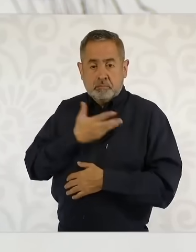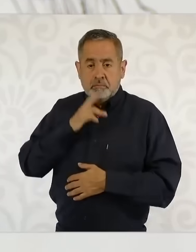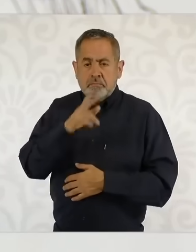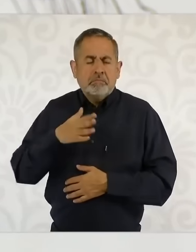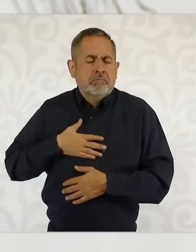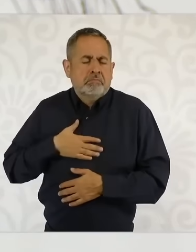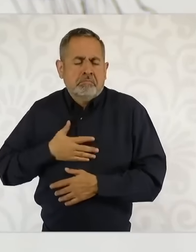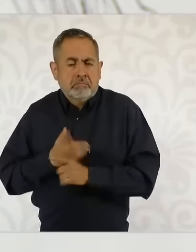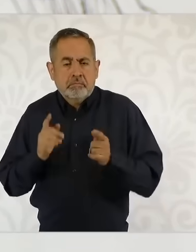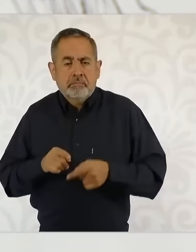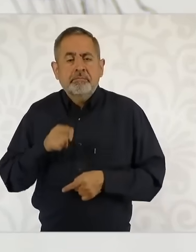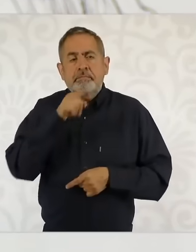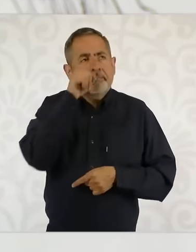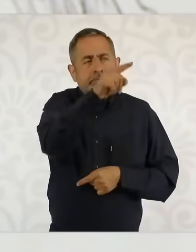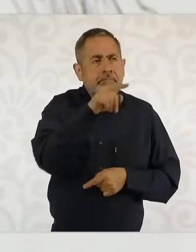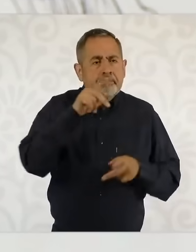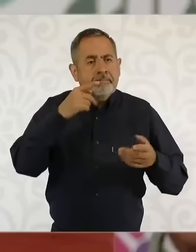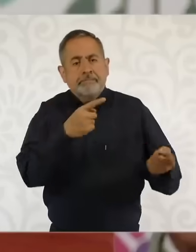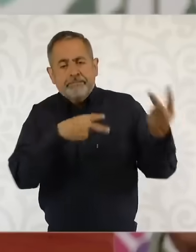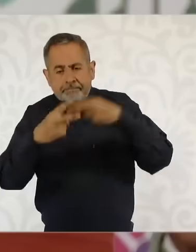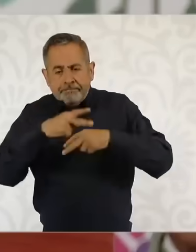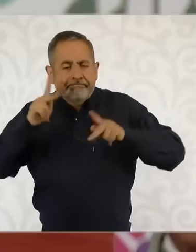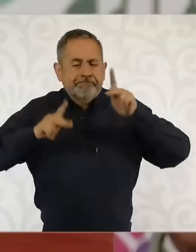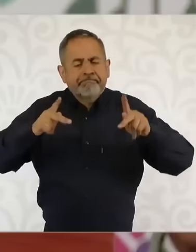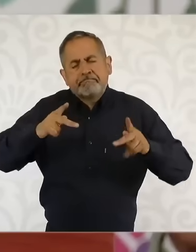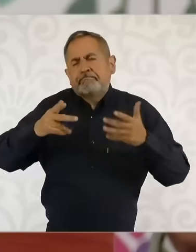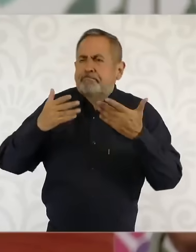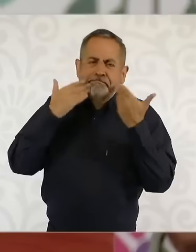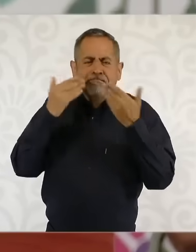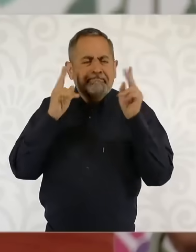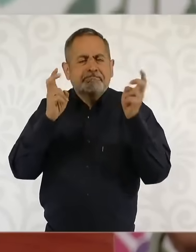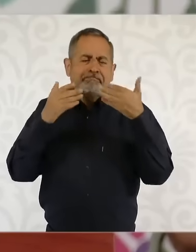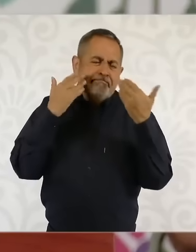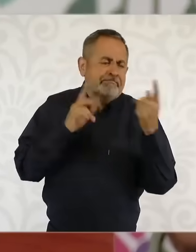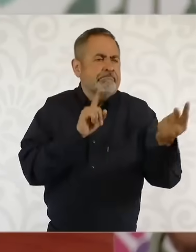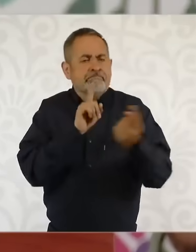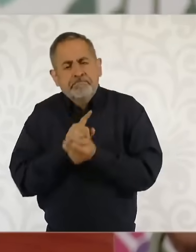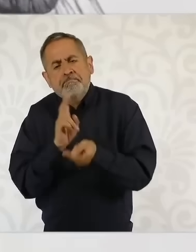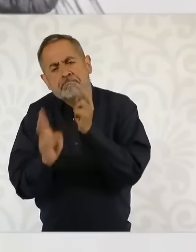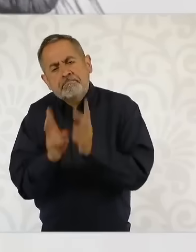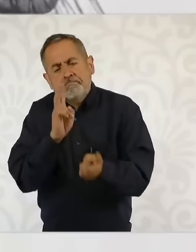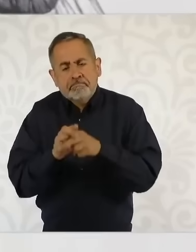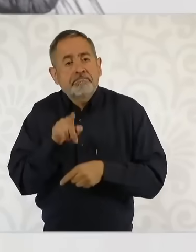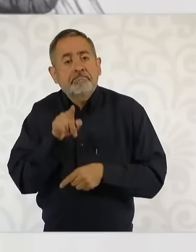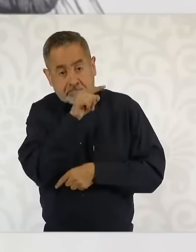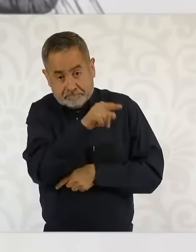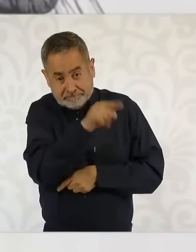visita digamos de cortesía en la que hablamos de todos estos temas eh y la posible visita de Marco